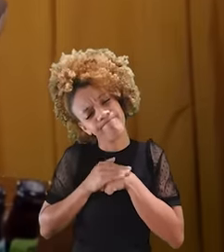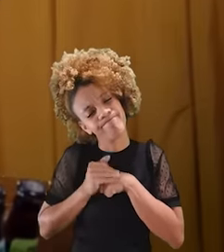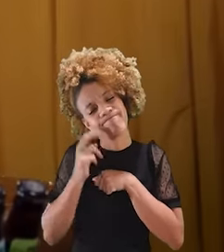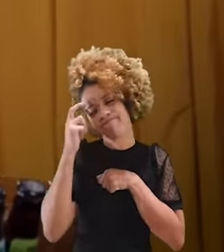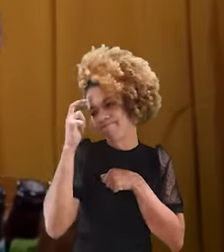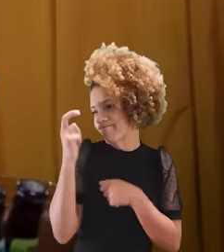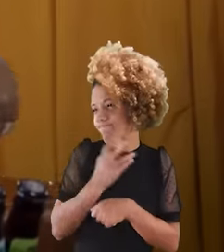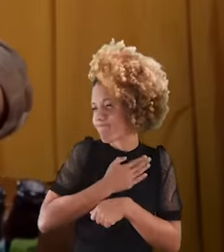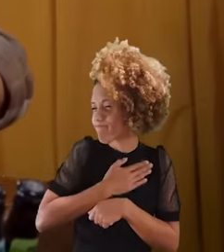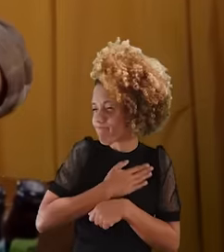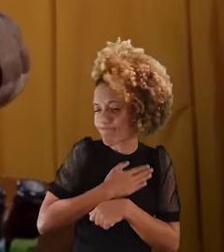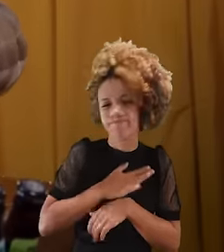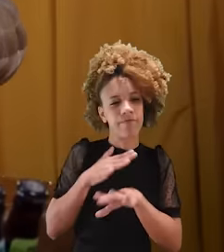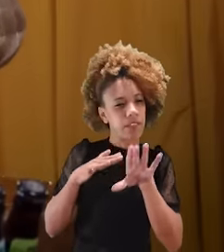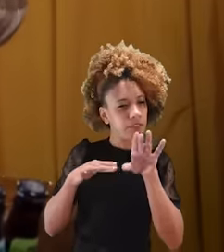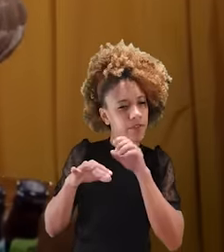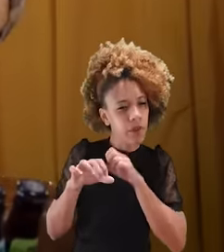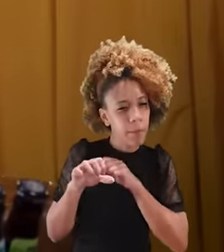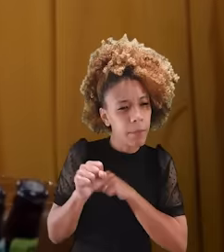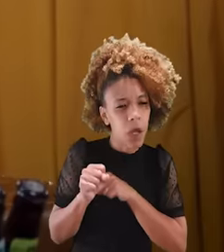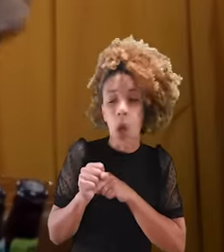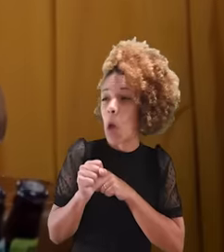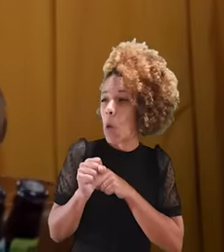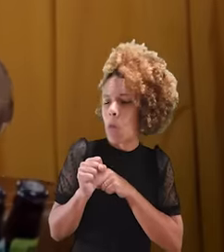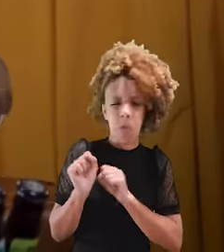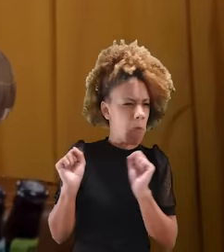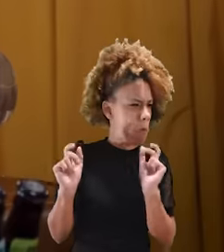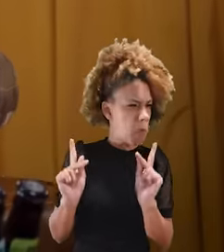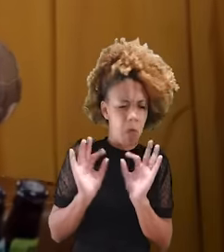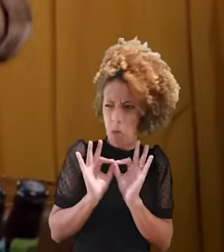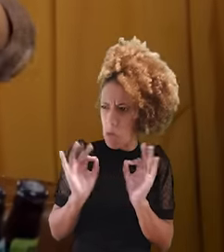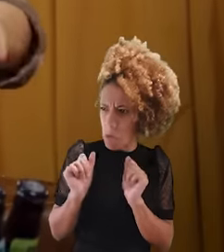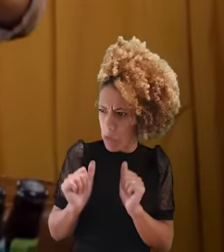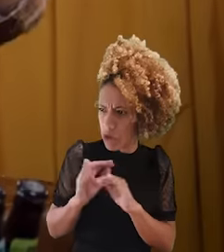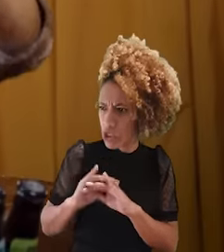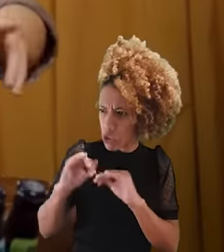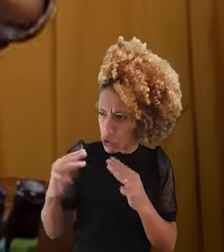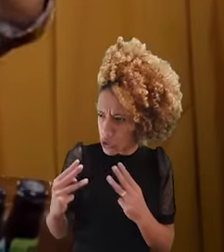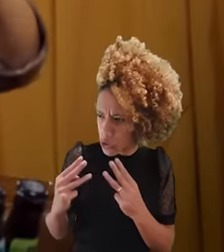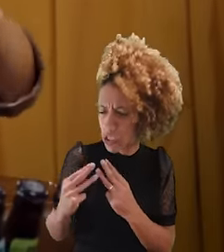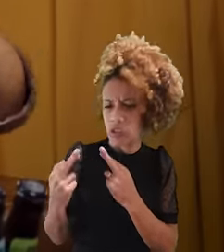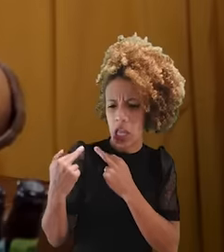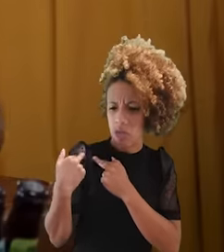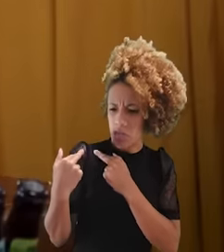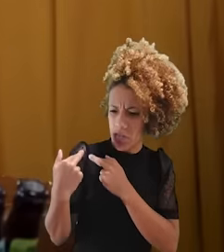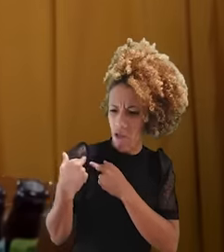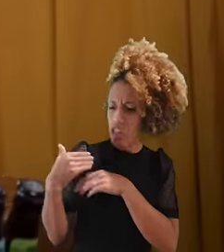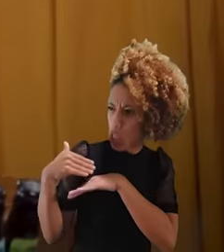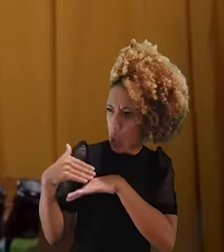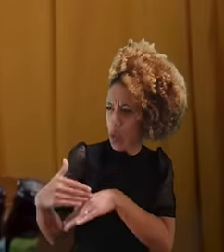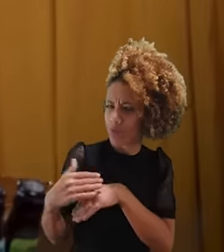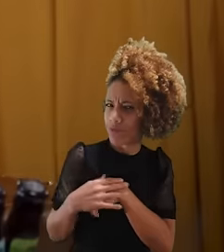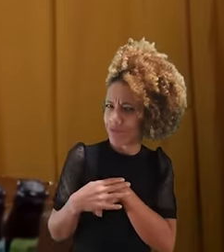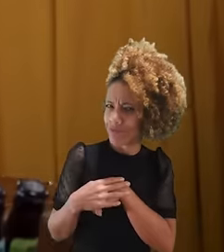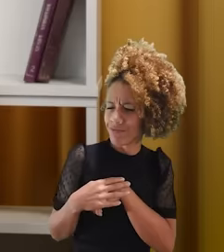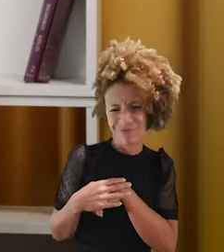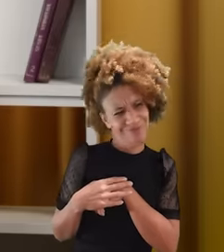são informadas e que acham Ok falar que os judeus são responsáveis pelas coisas eu digo como sim sim